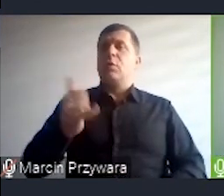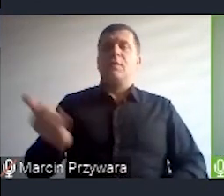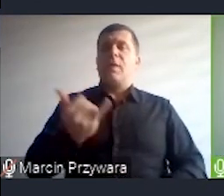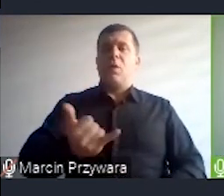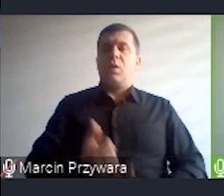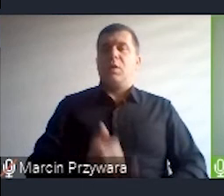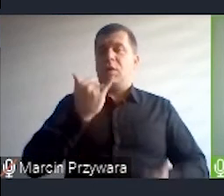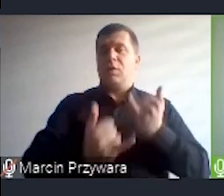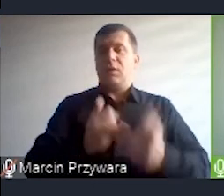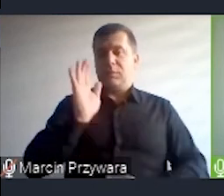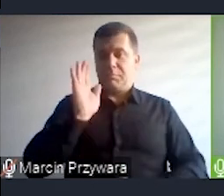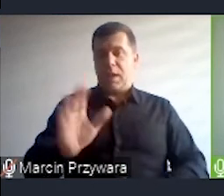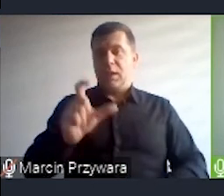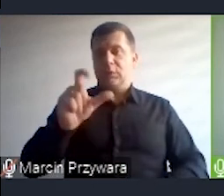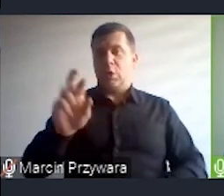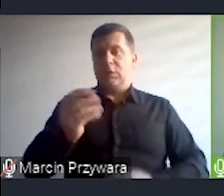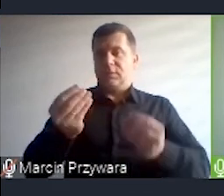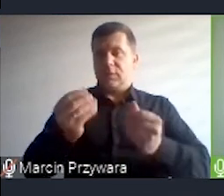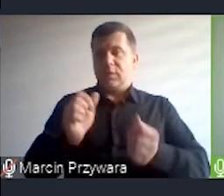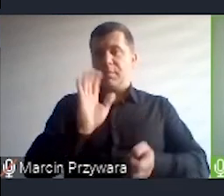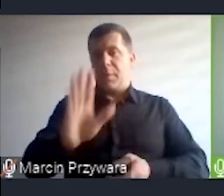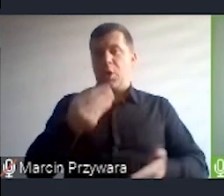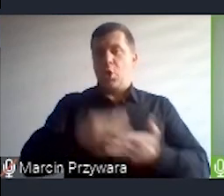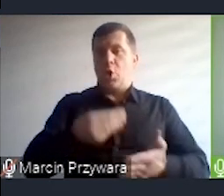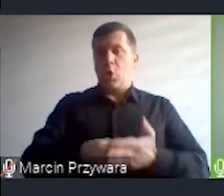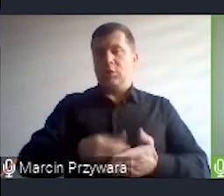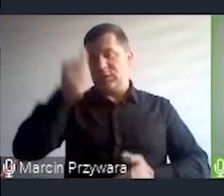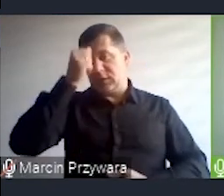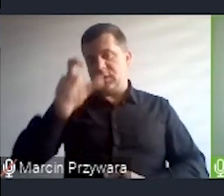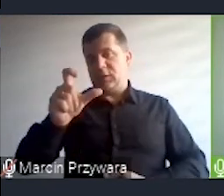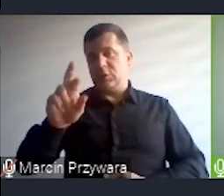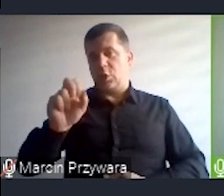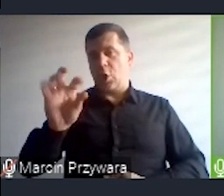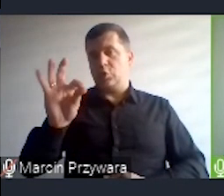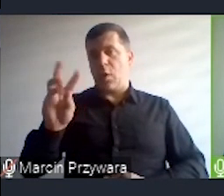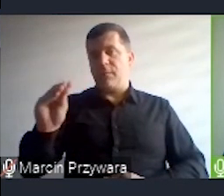Jeśli macie cross-financing, jeśli macie koszty tzw crossowe,